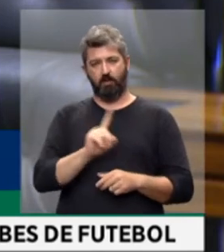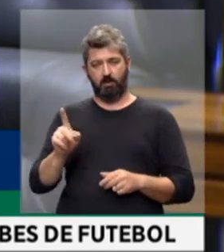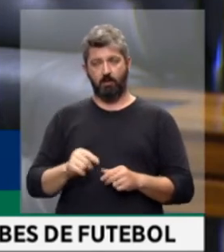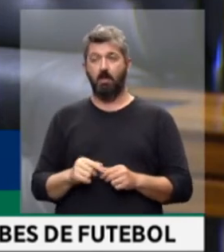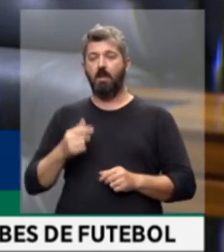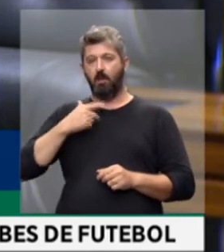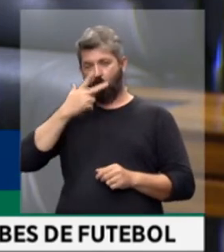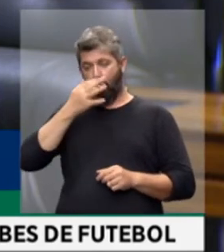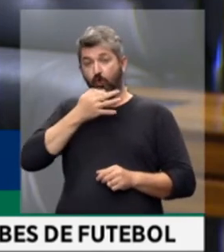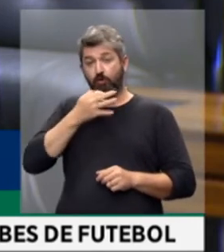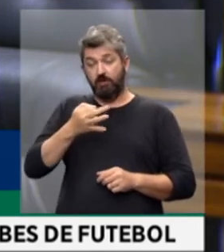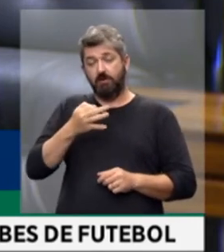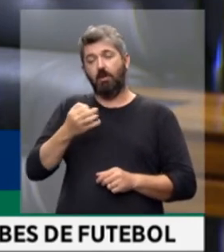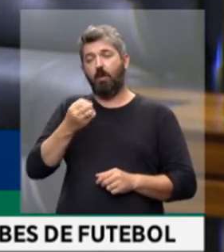POSITIVO. [INTERMITÊNCIA DE